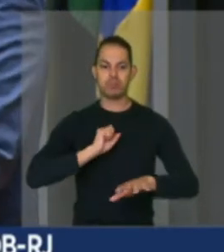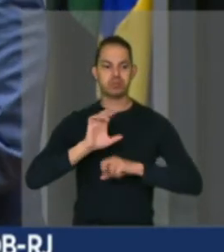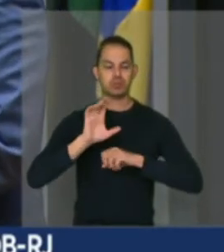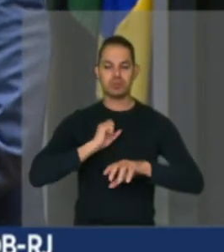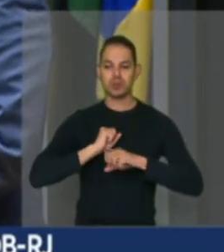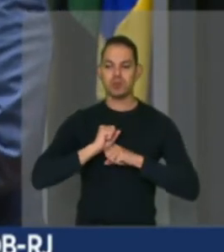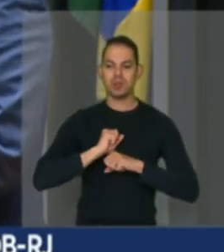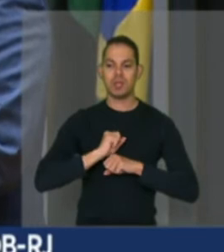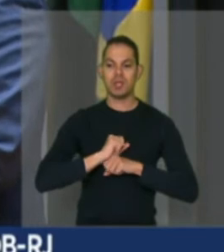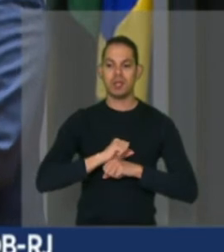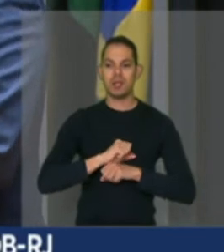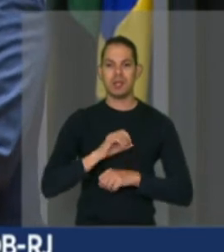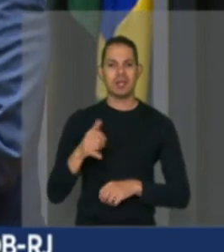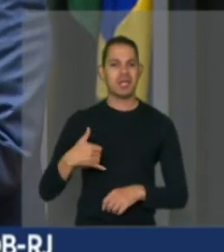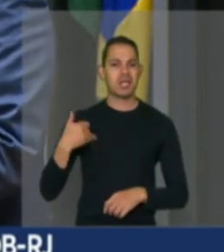ESPECIAL TAMBÉM OS JOVENS. ENTÃO É PRECISO ANTECIPAR A